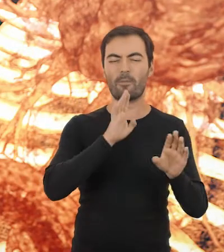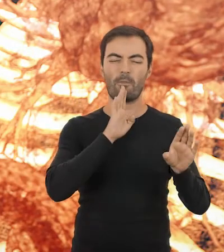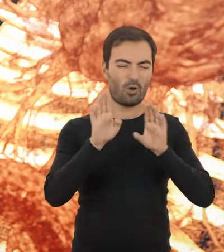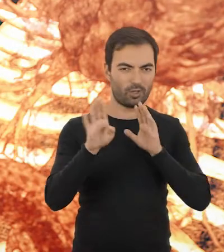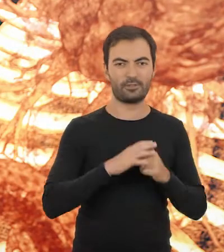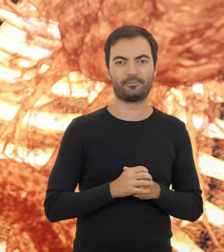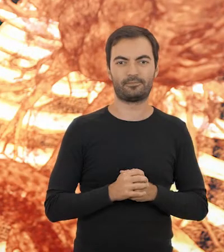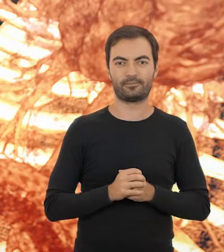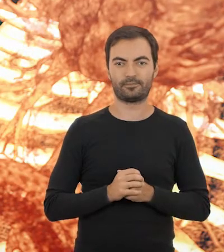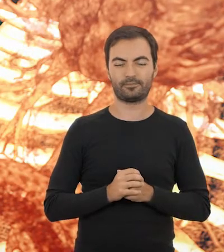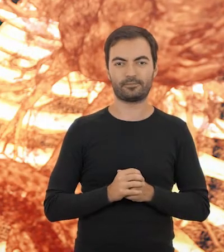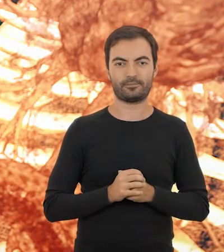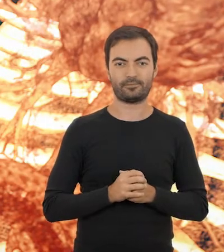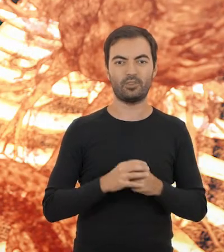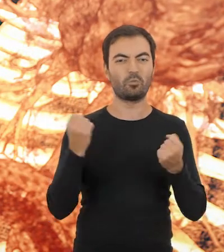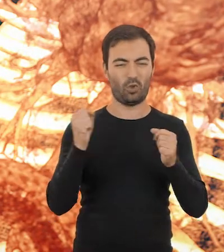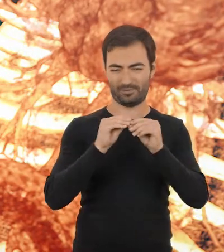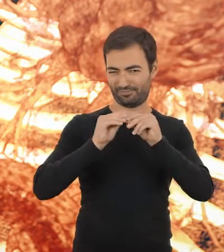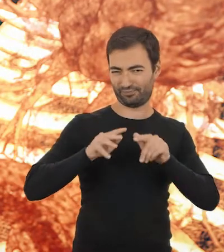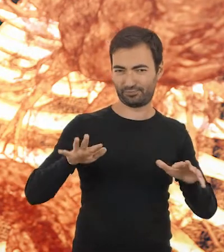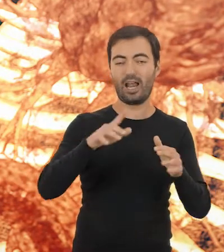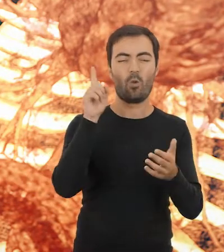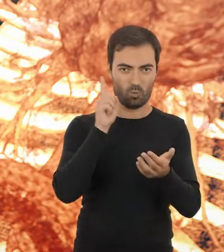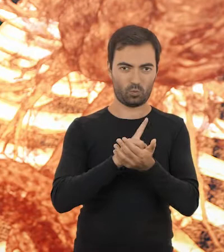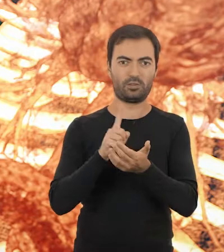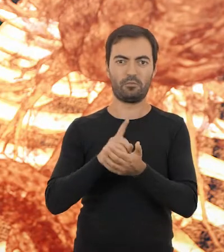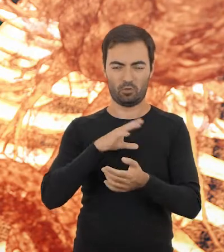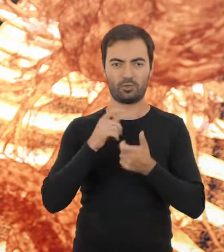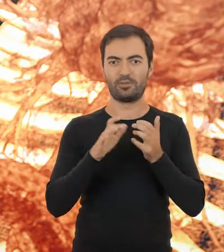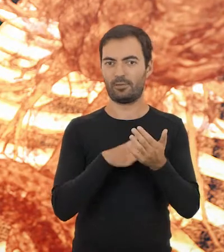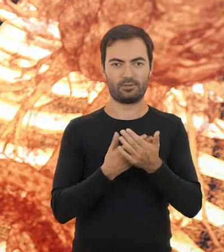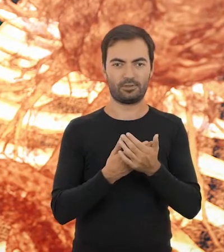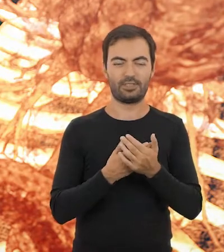i choć są mocno rozgałęzione udaje się wprowadzić np. cewnik w pachwinie